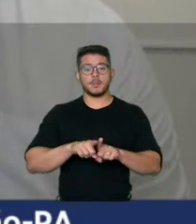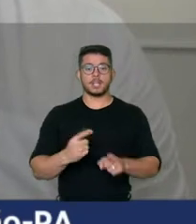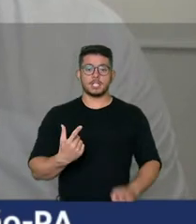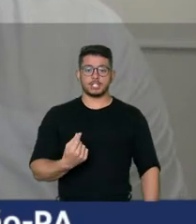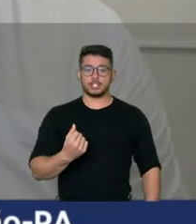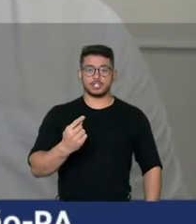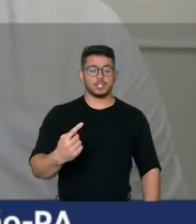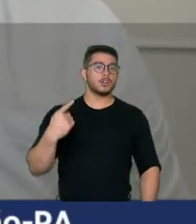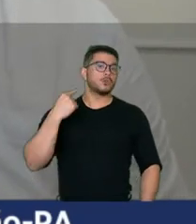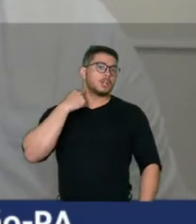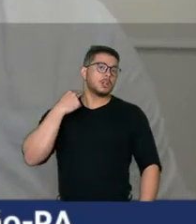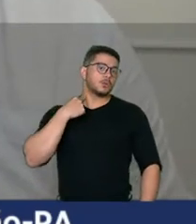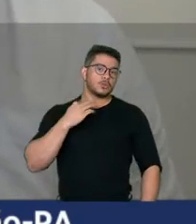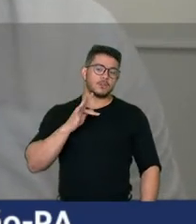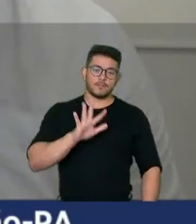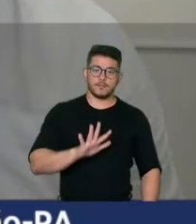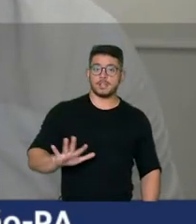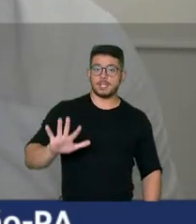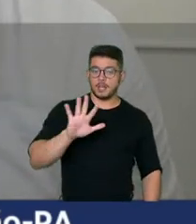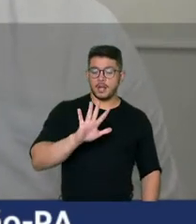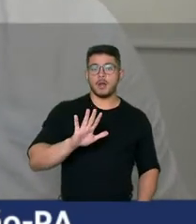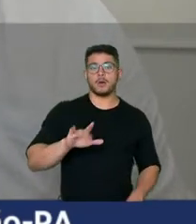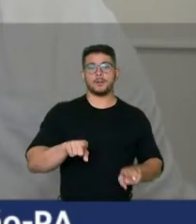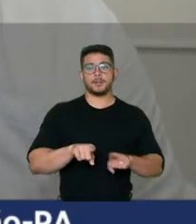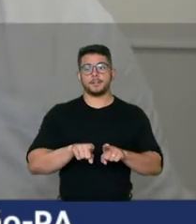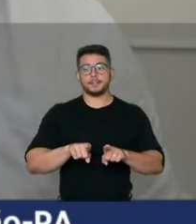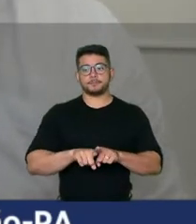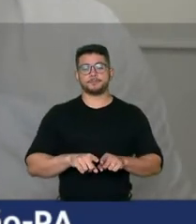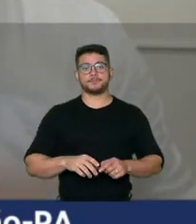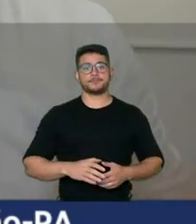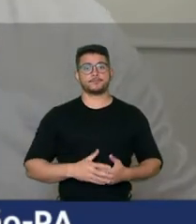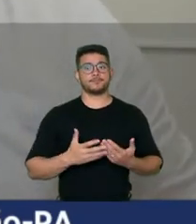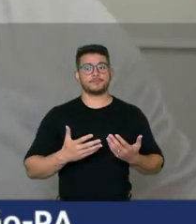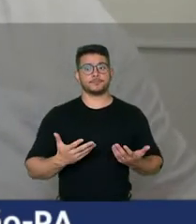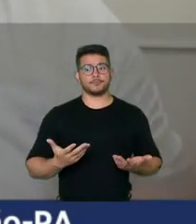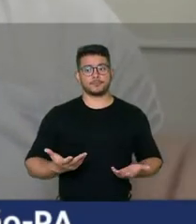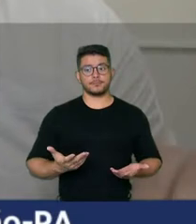LOTERIAS FEDERAIS. PERCENTUAL DAS... DOS... DOS PROGNÓSTICOS DAS LOTERIAS